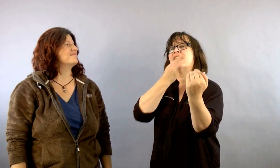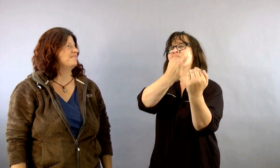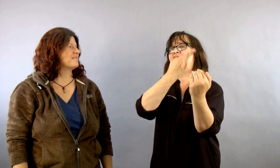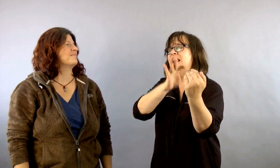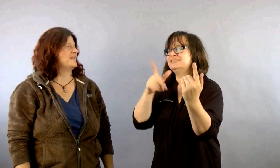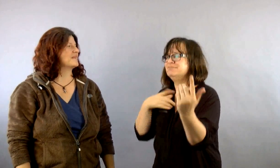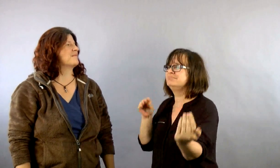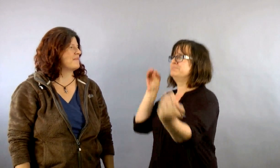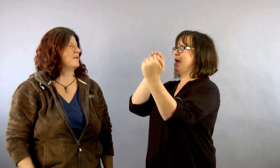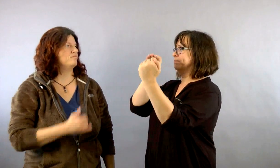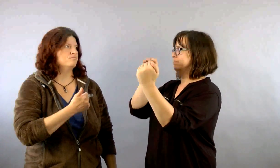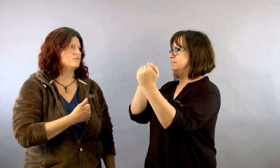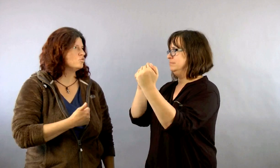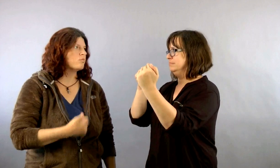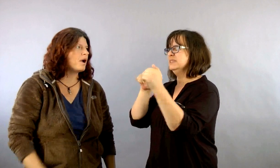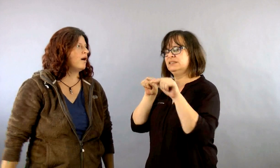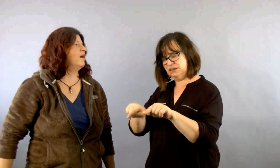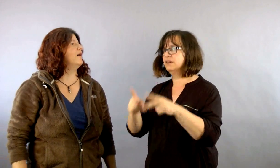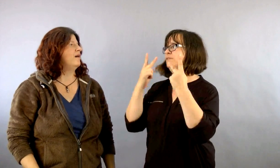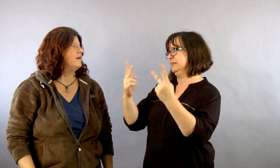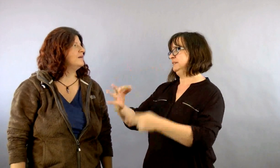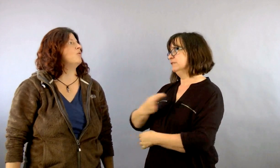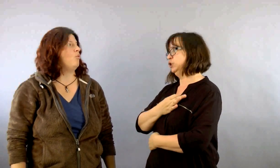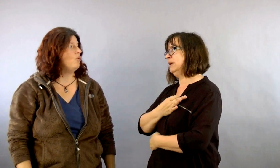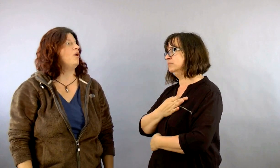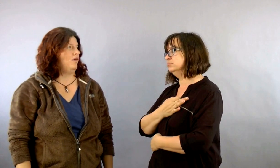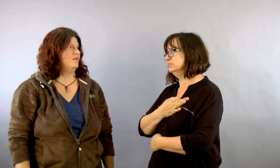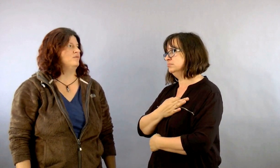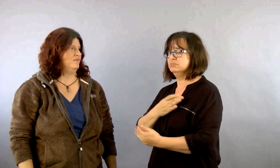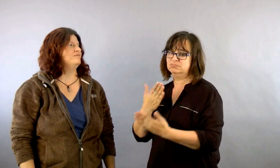und nicht mehr immer nachzufragen zu müssen Das ist sehr wichtig für uns.